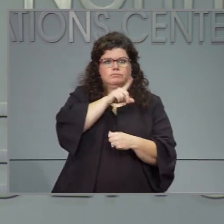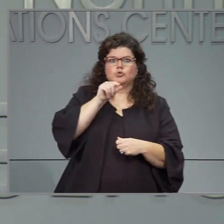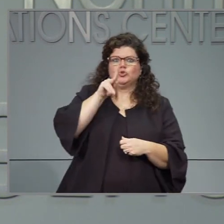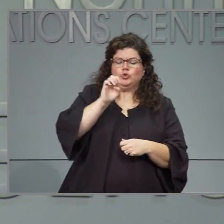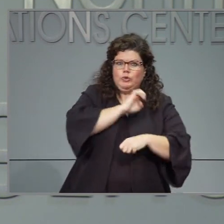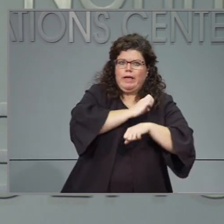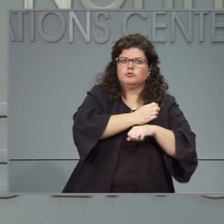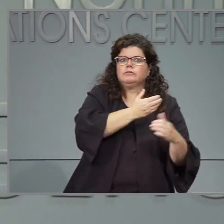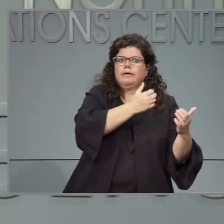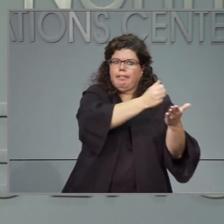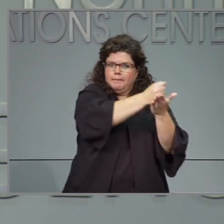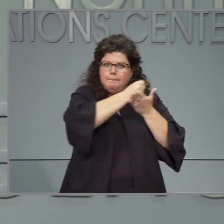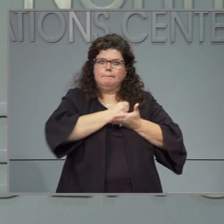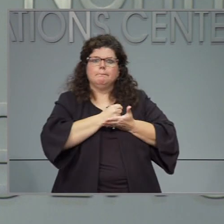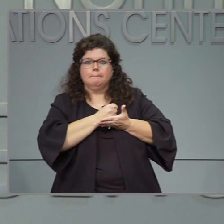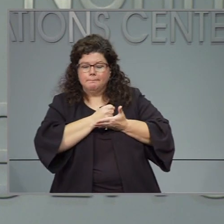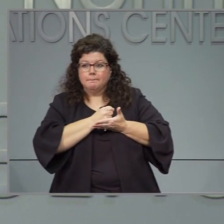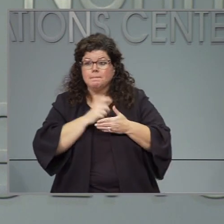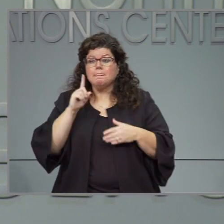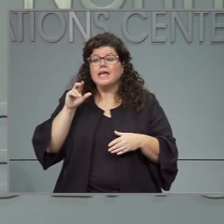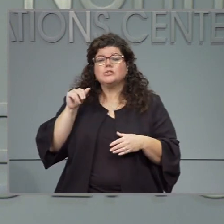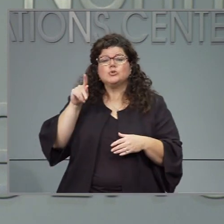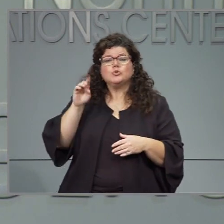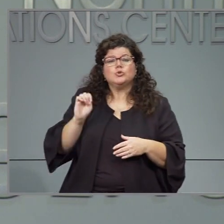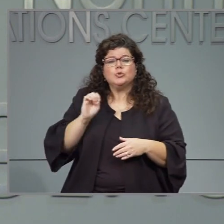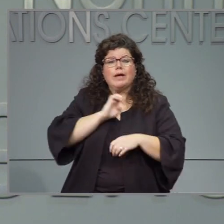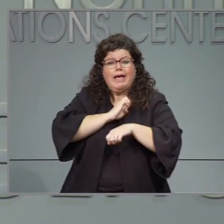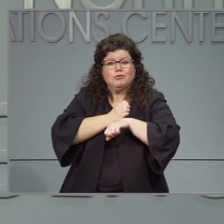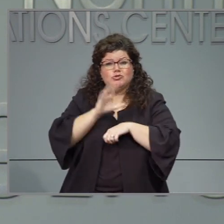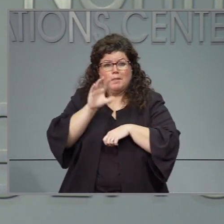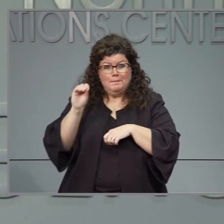la recuperación de desastres y también estoy contento con la